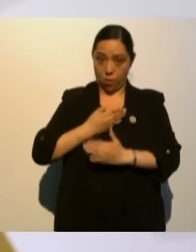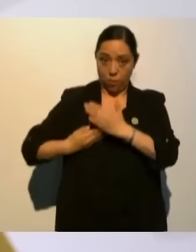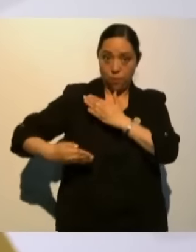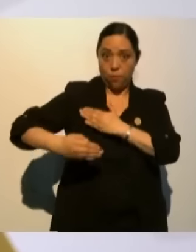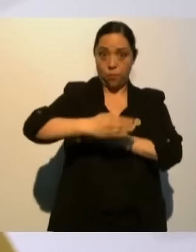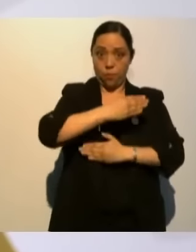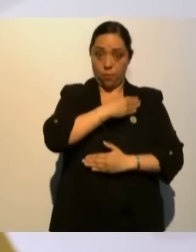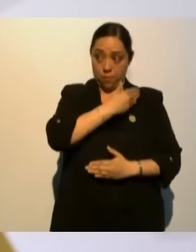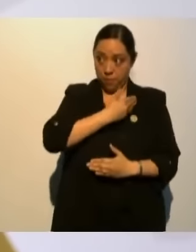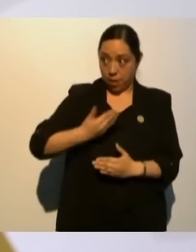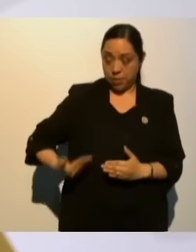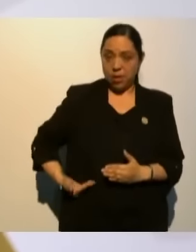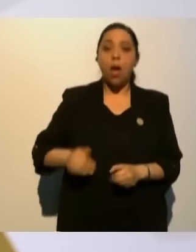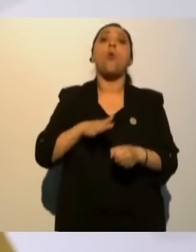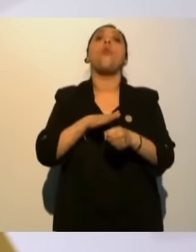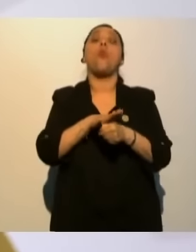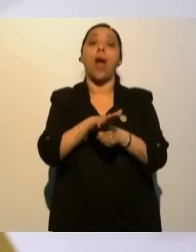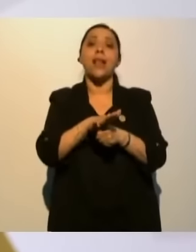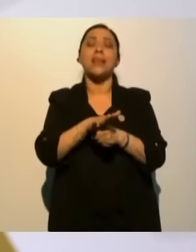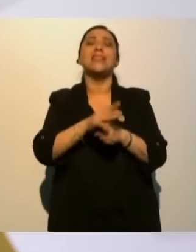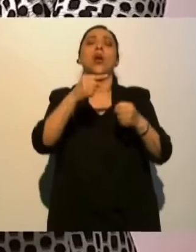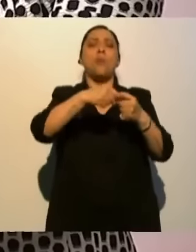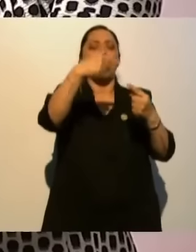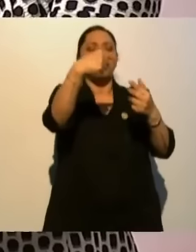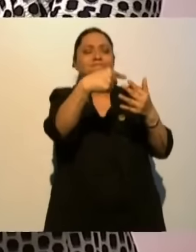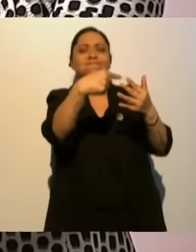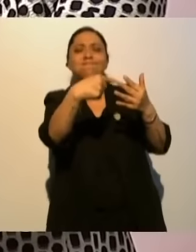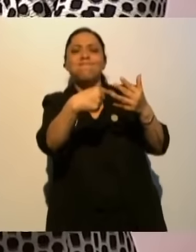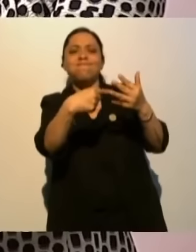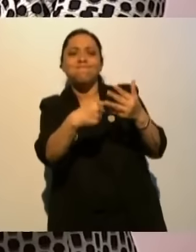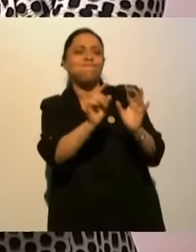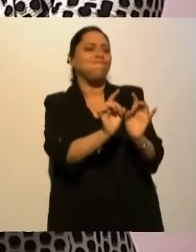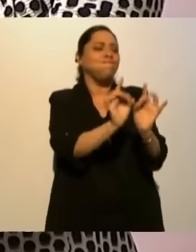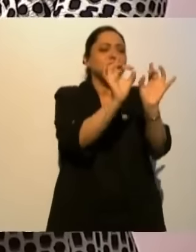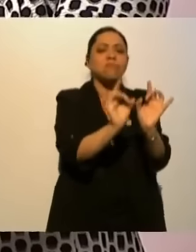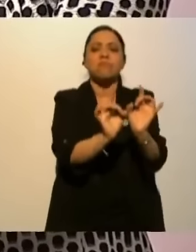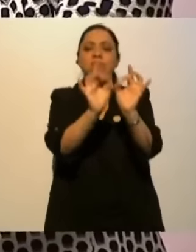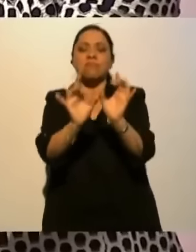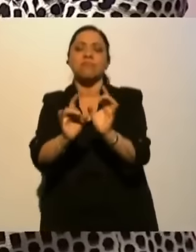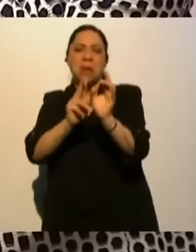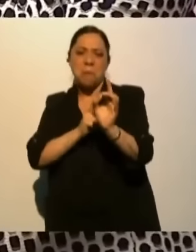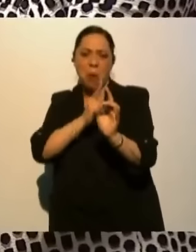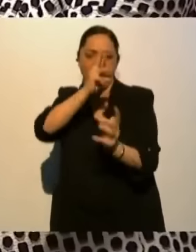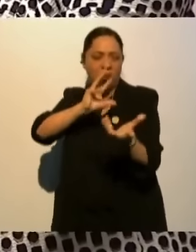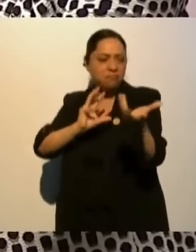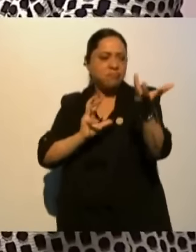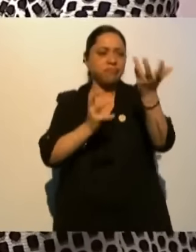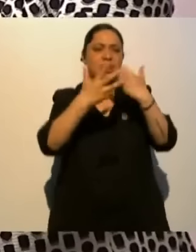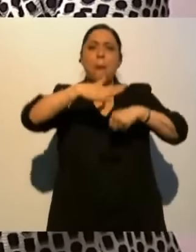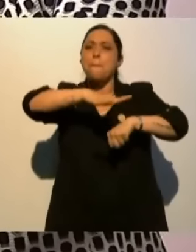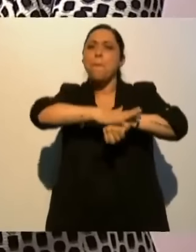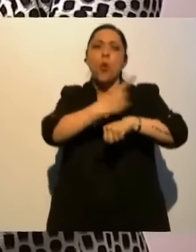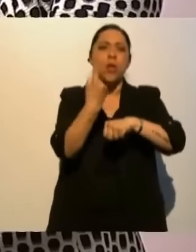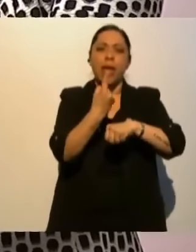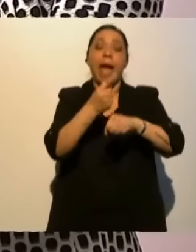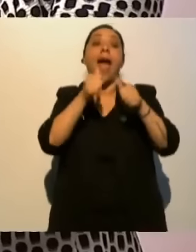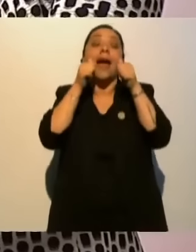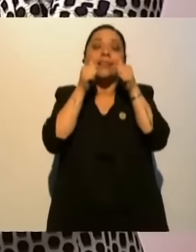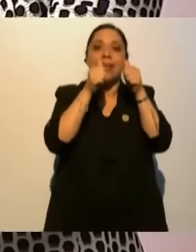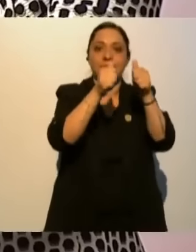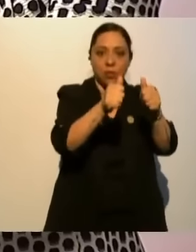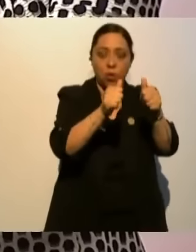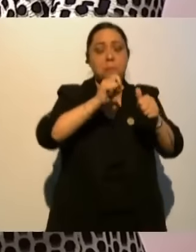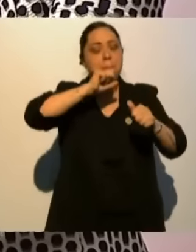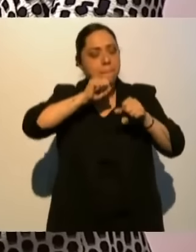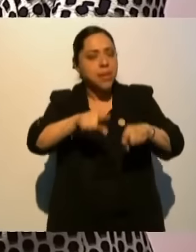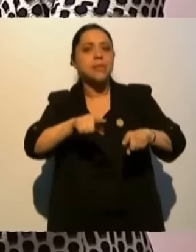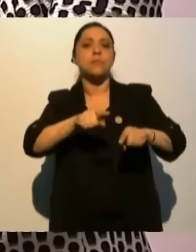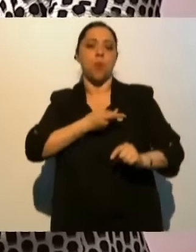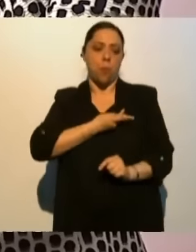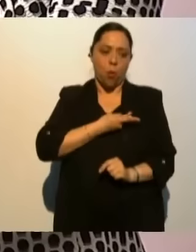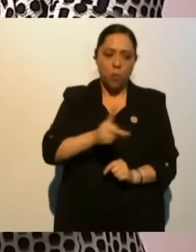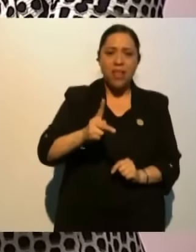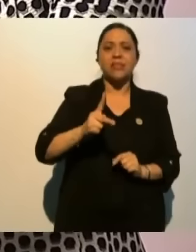la atención a las causas que generan la violencia así como la pobreza y la desigualdad por décadas